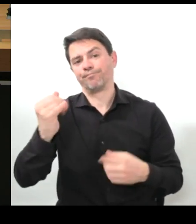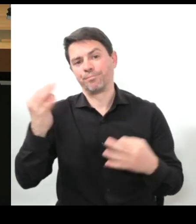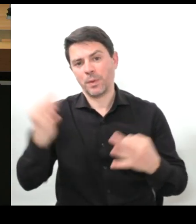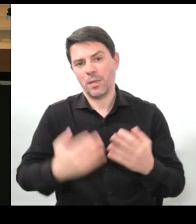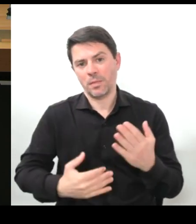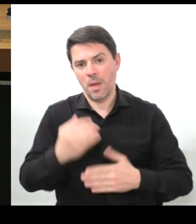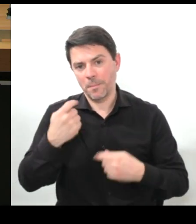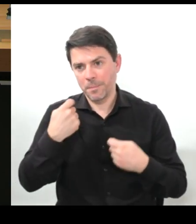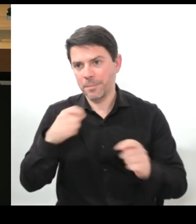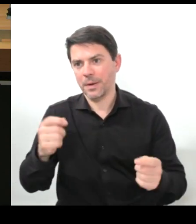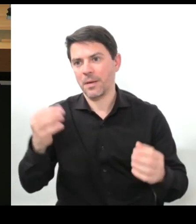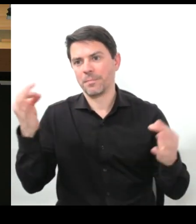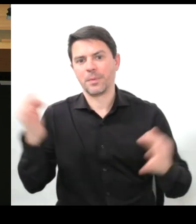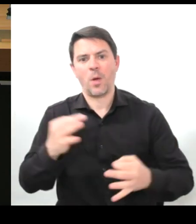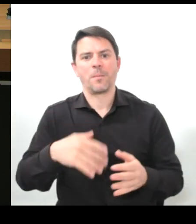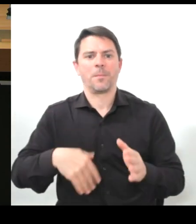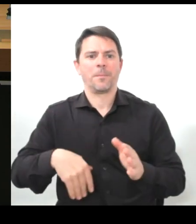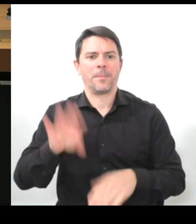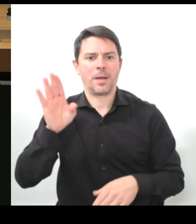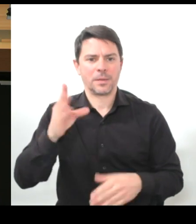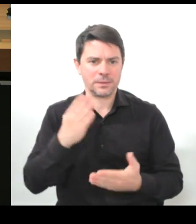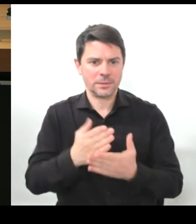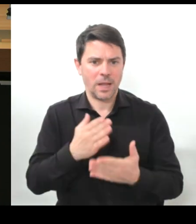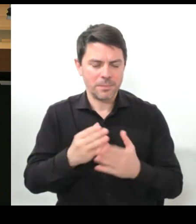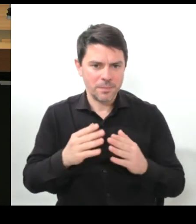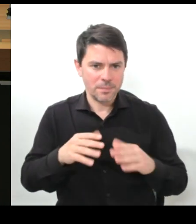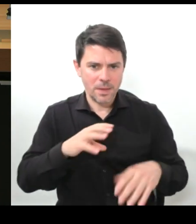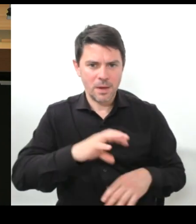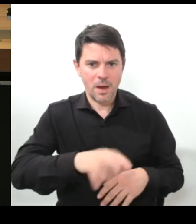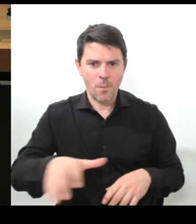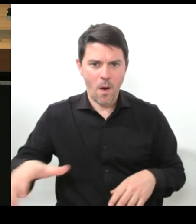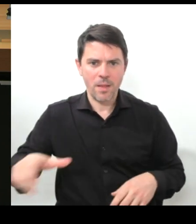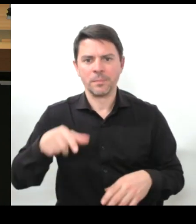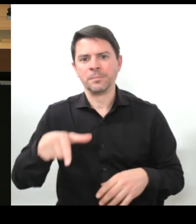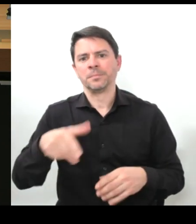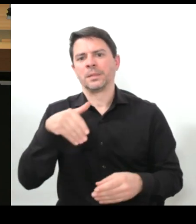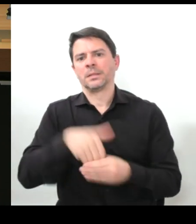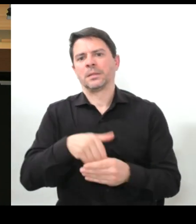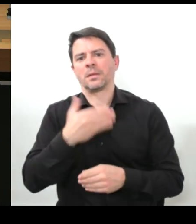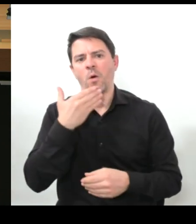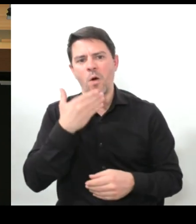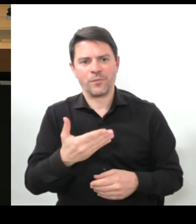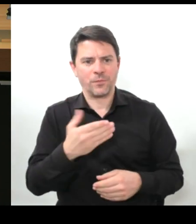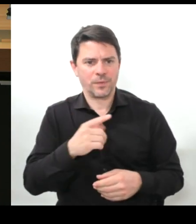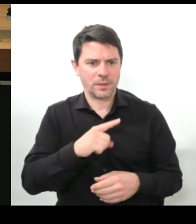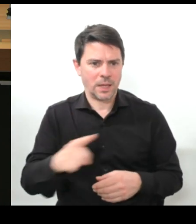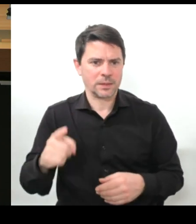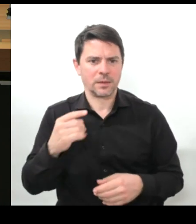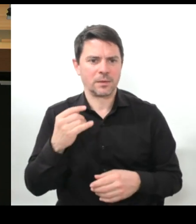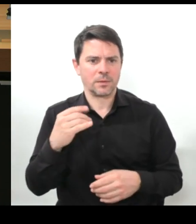Die Landeseigenen haben grundsätzlich zwei Aufgaben, die sie beide gleichermaßen erfüllen müssen. Sie müssen bezahlbar Bauen und bezahlbar